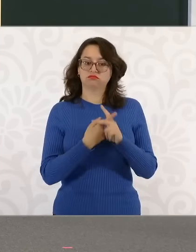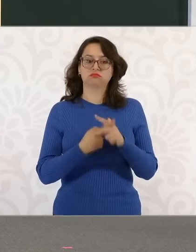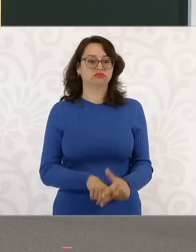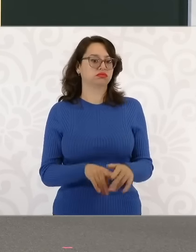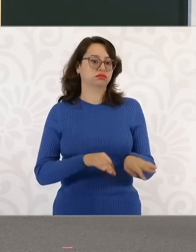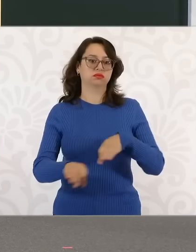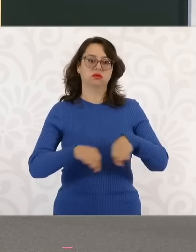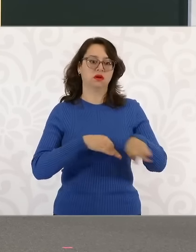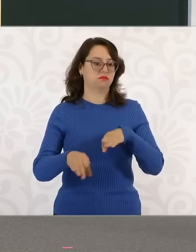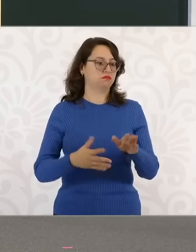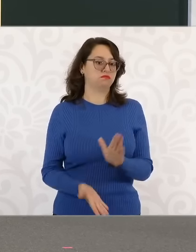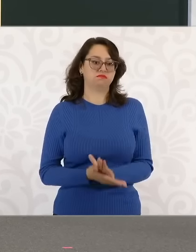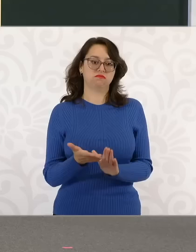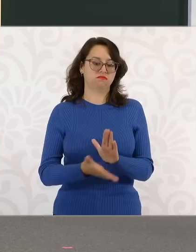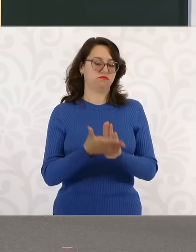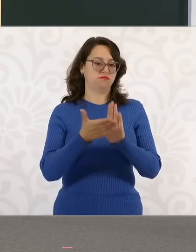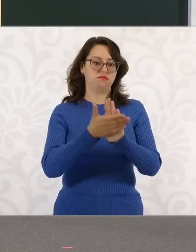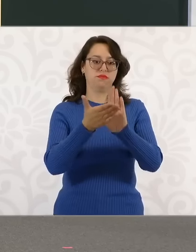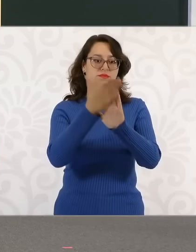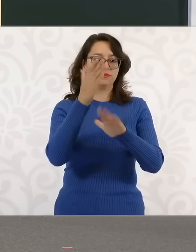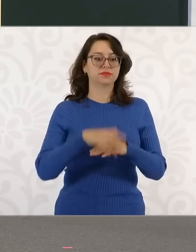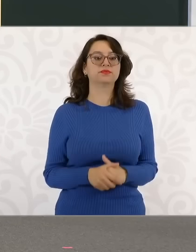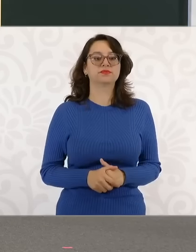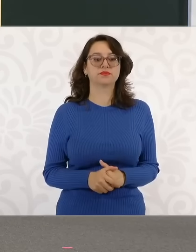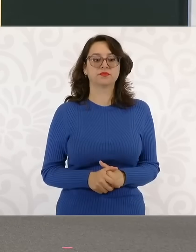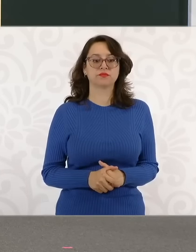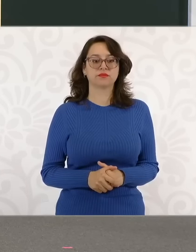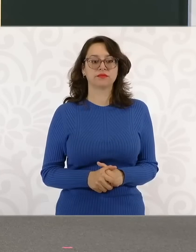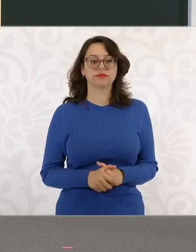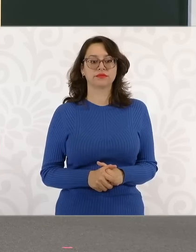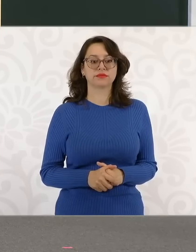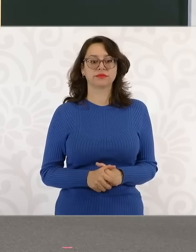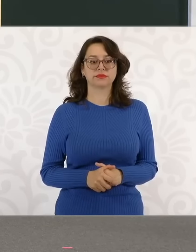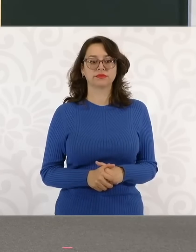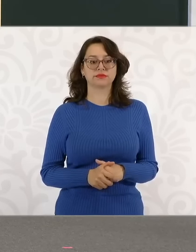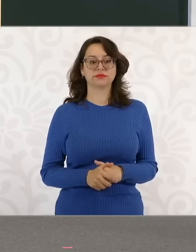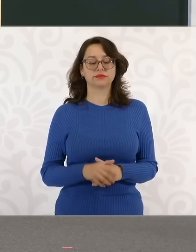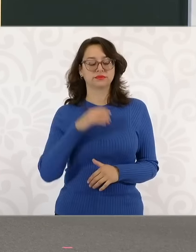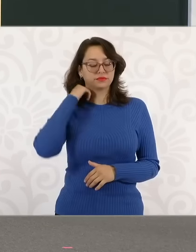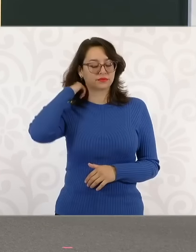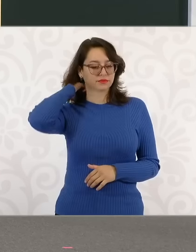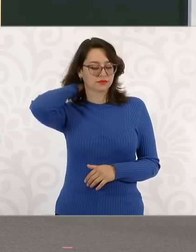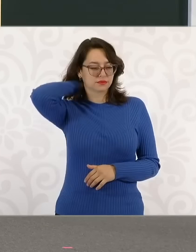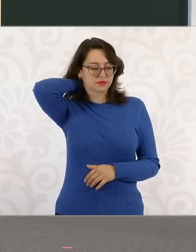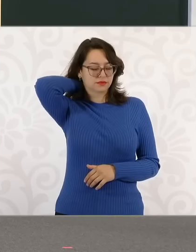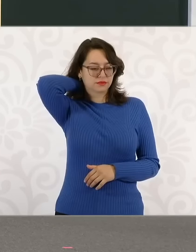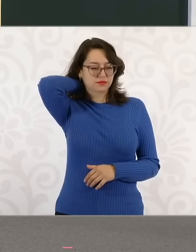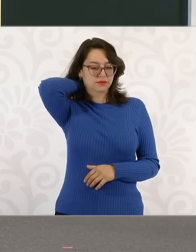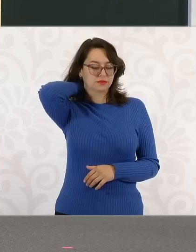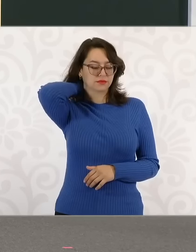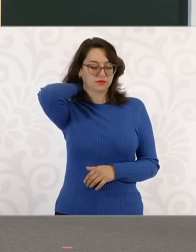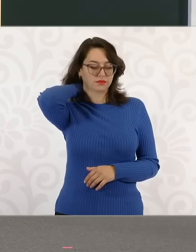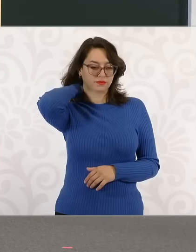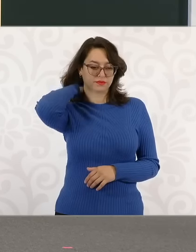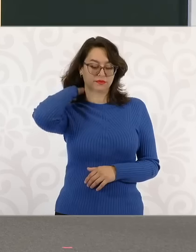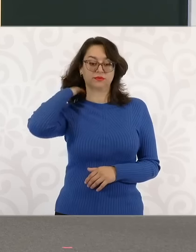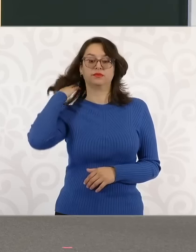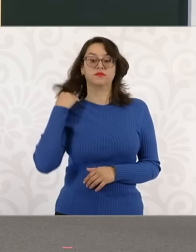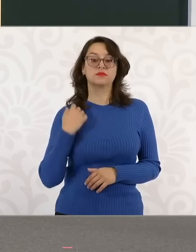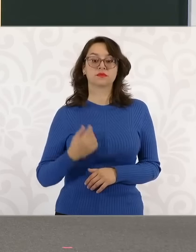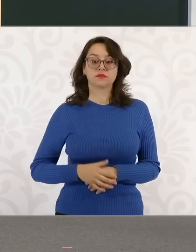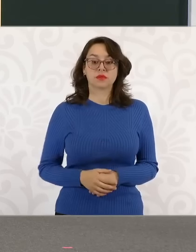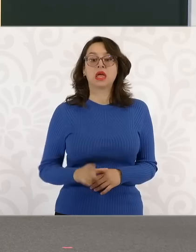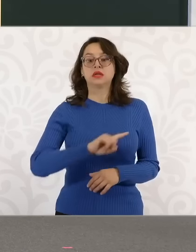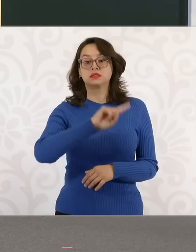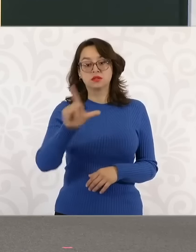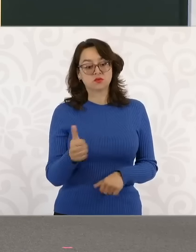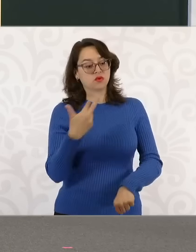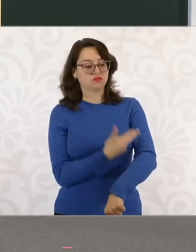de esa de esa área. Y ya el final del proceso será la inscripción a favor de SCT de todo este derecho